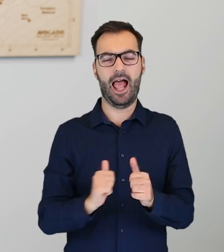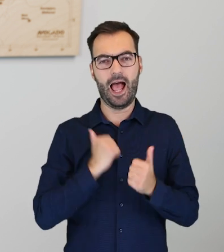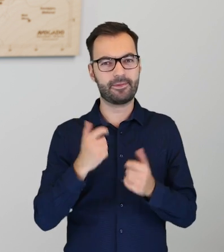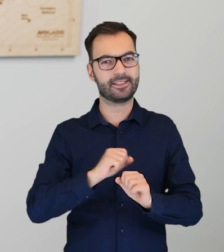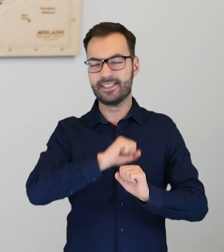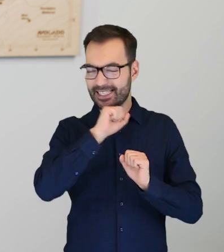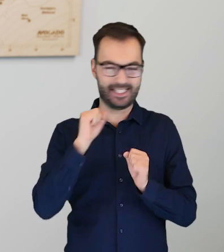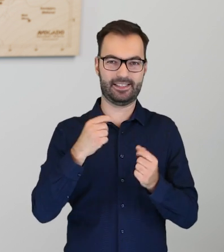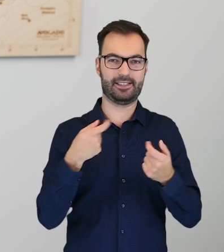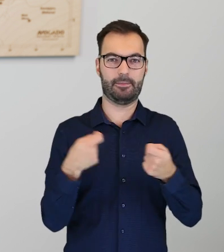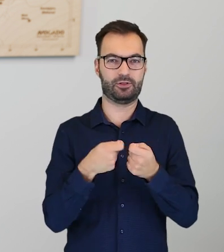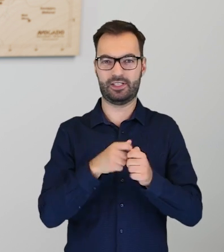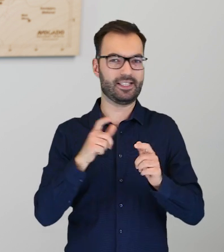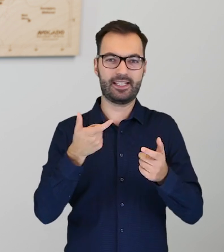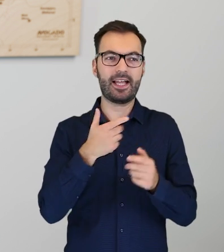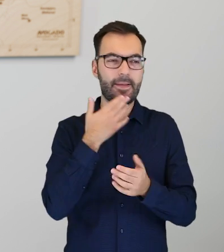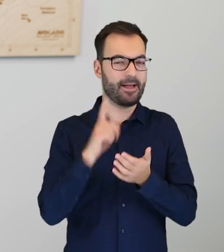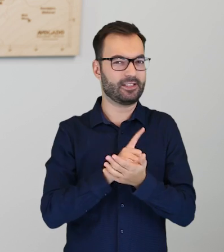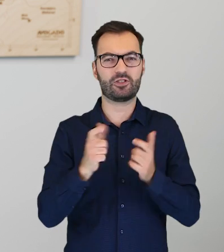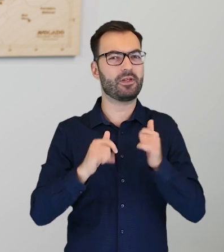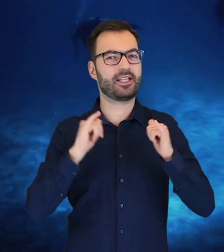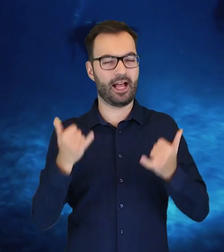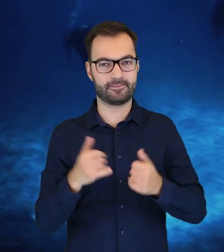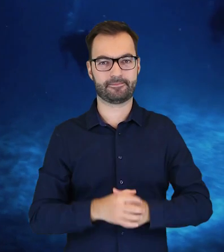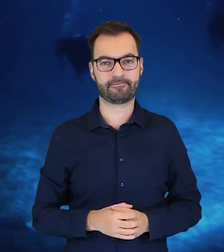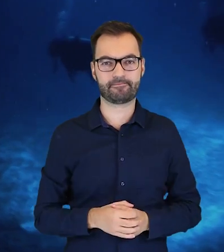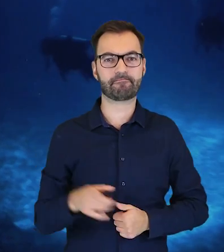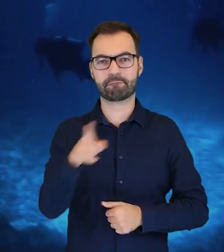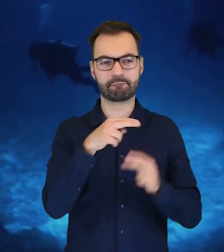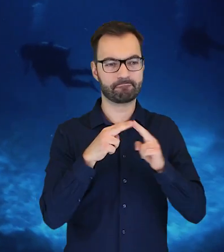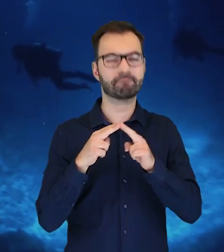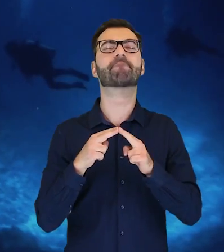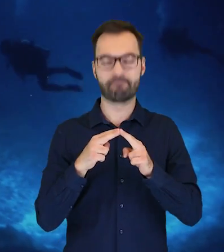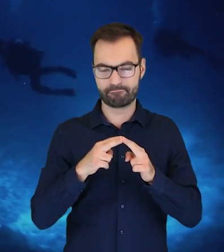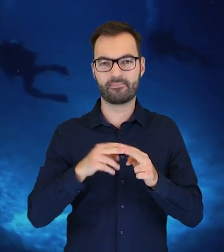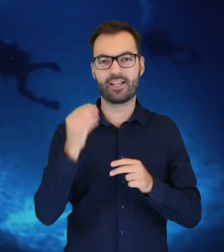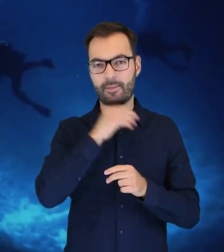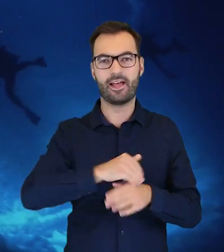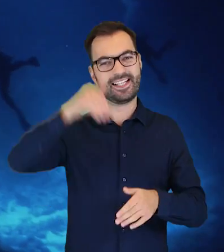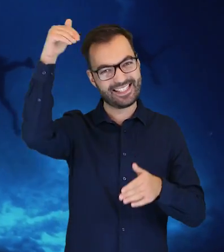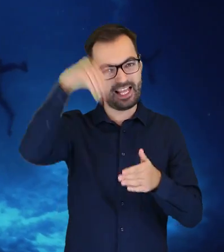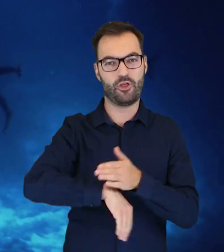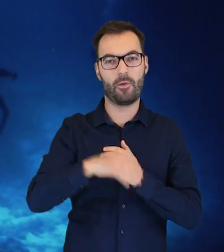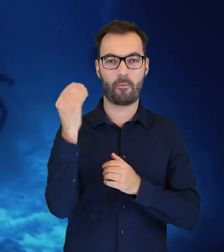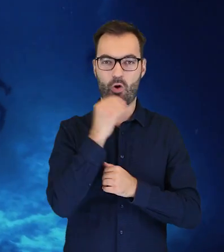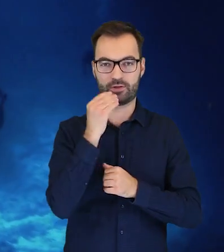żeby już nigdy nikomu nie wyrządziła krzywdy. Wtedy uznali, że najlepiej będzie zatopić ją w morzu,